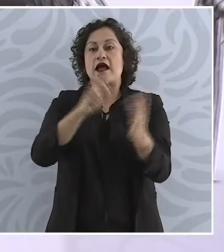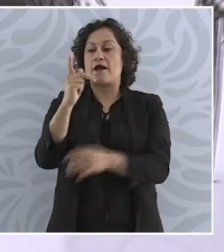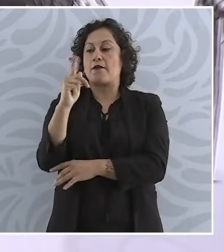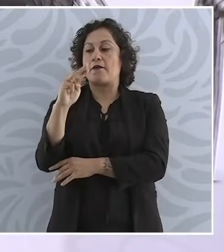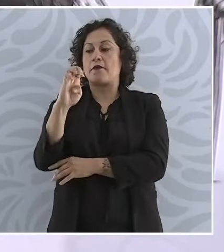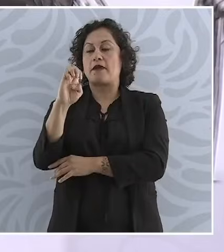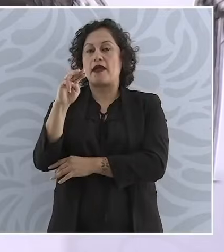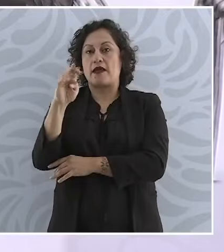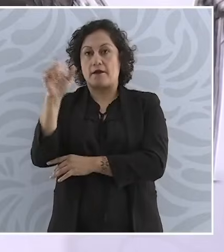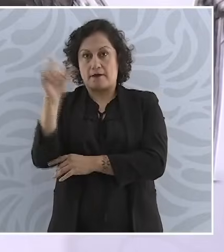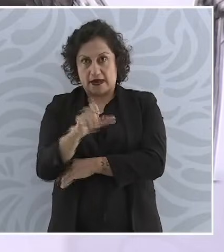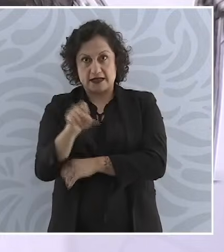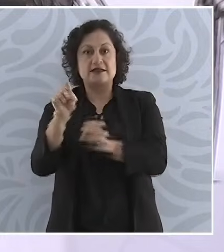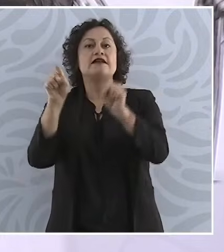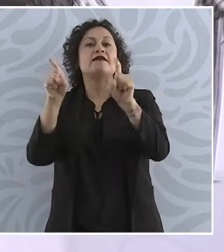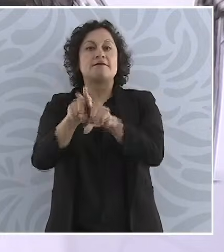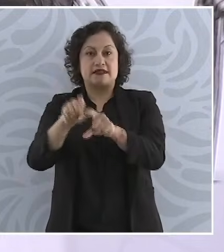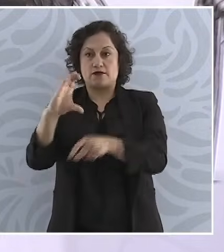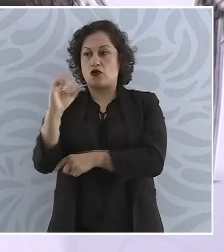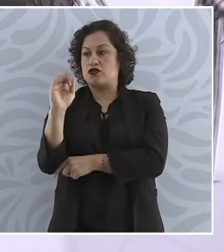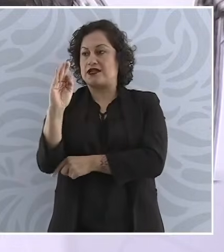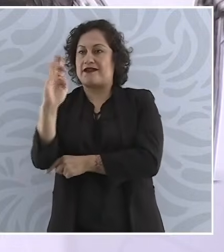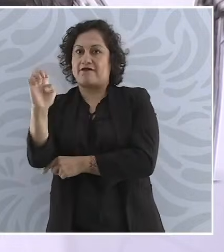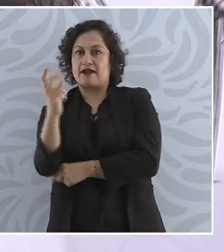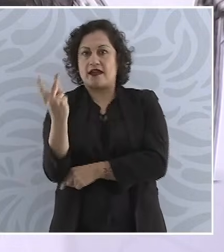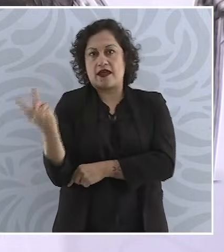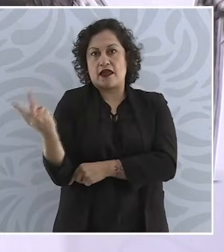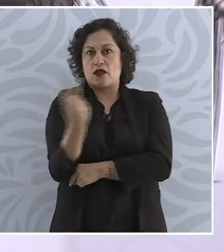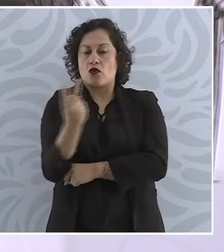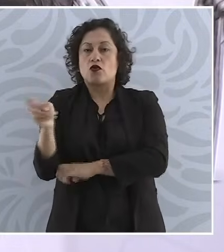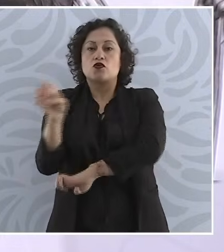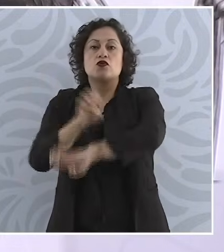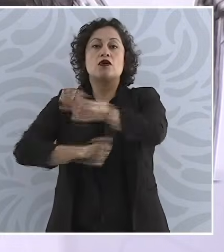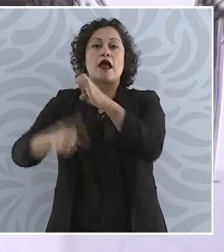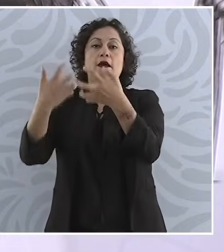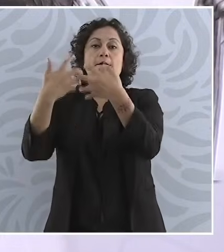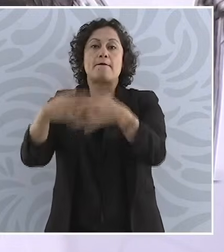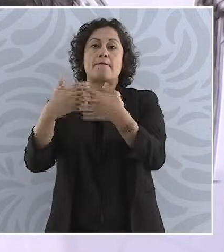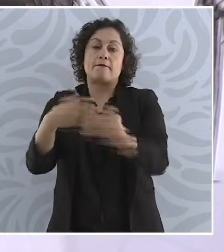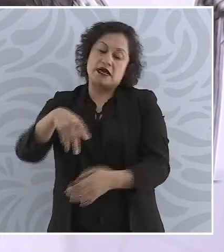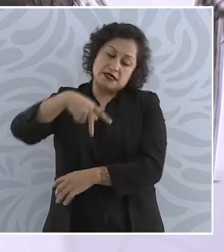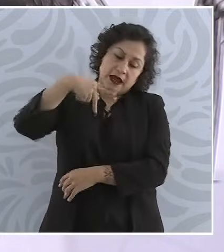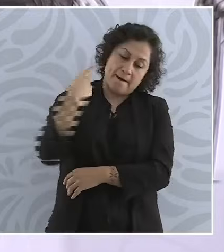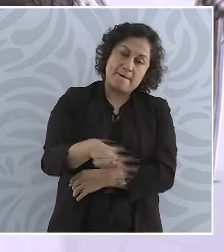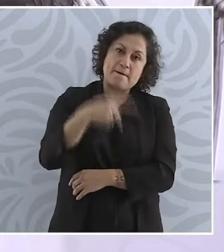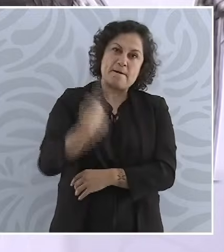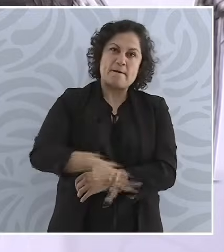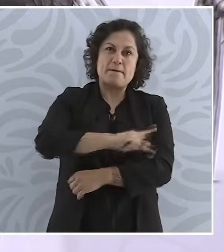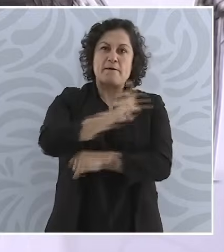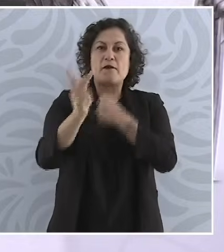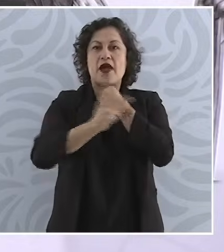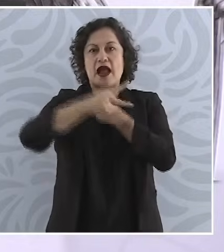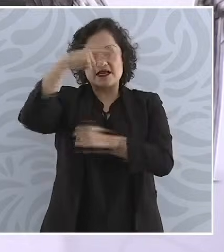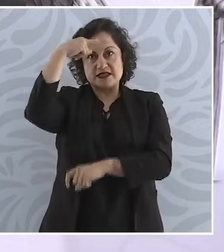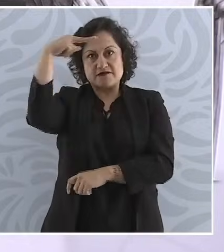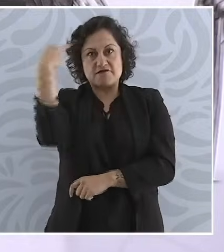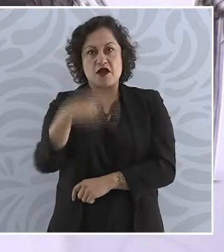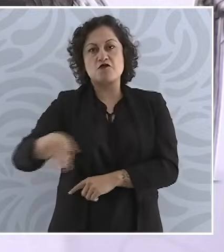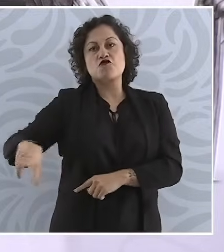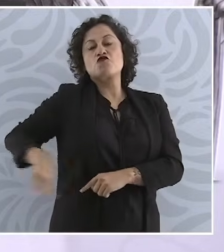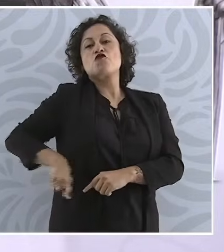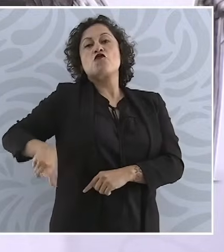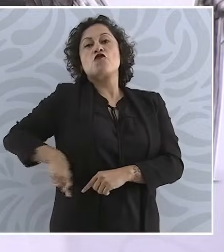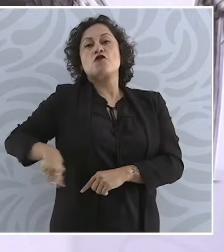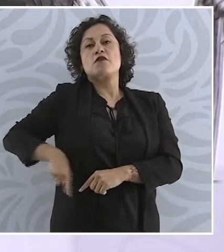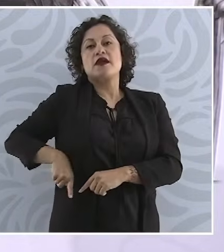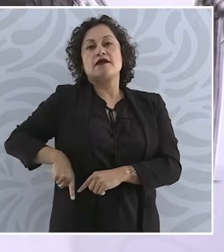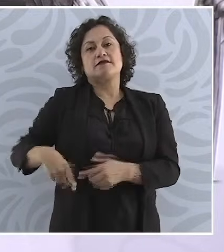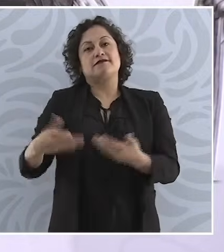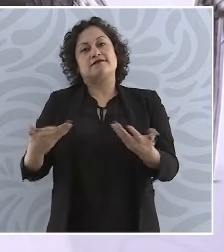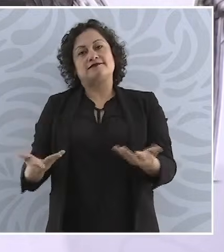Federal de Electricidad como empresas públicas del Estado es decir es la reversión de la Reforma del